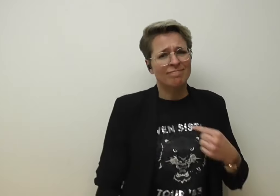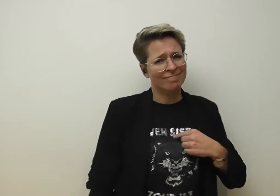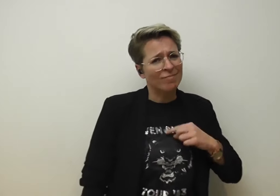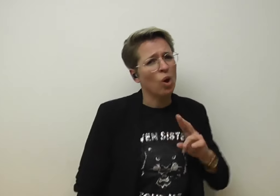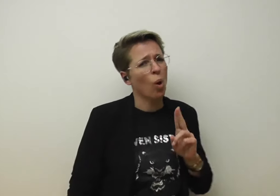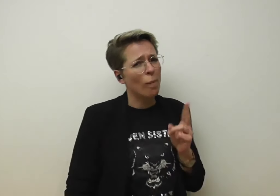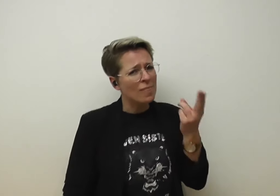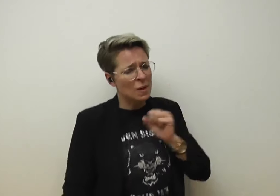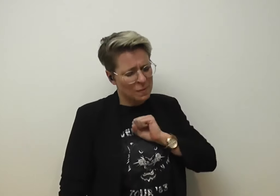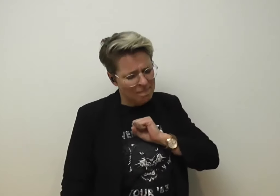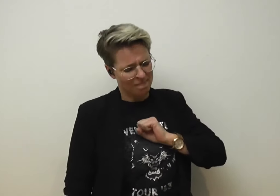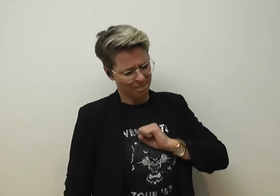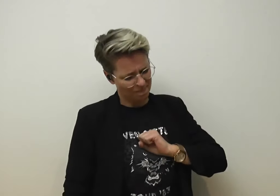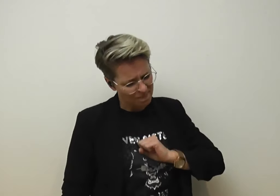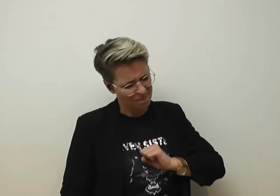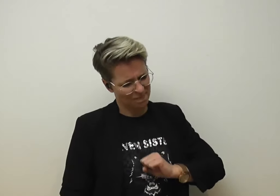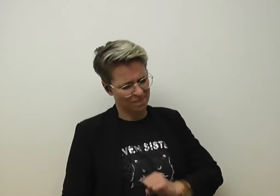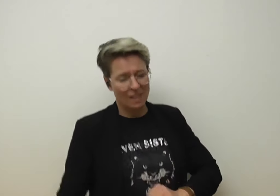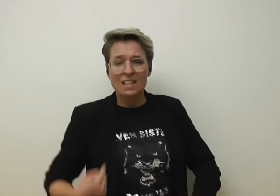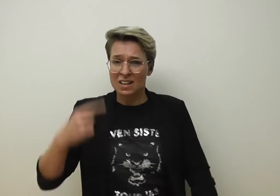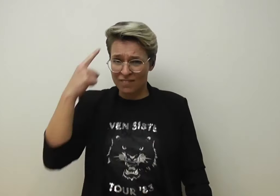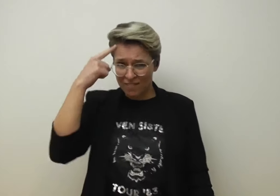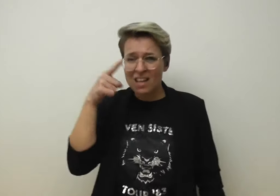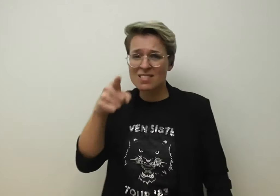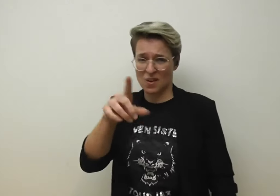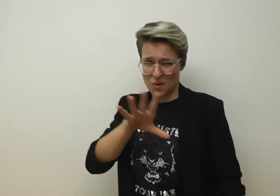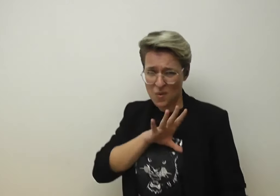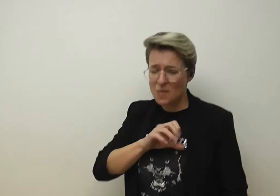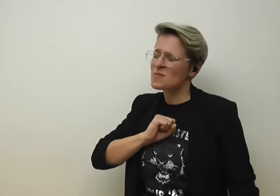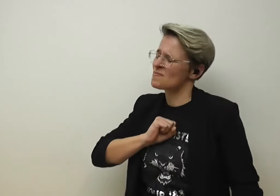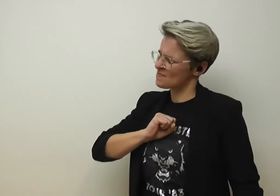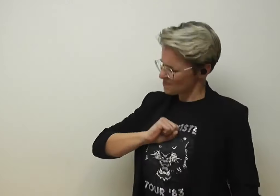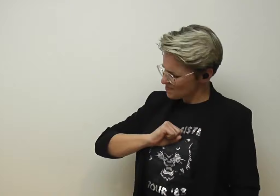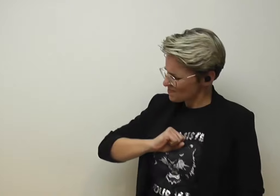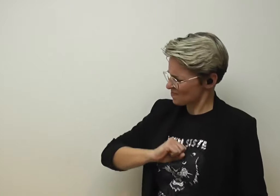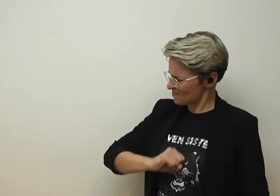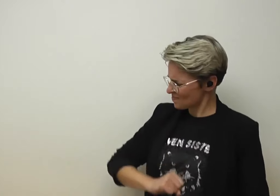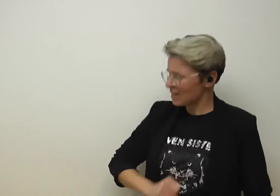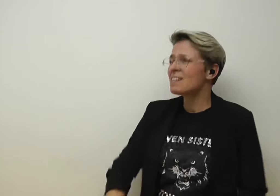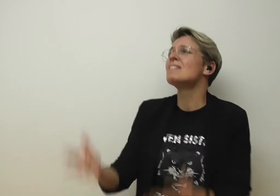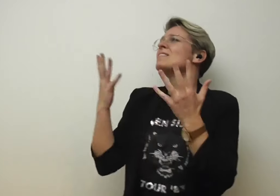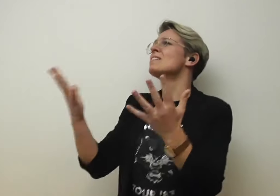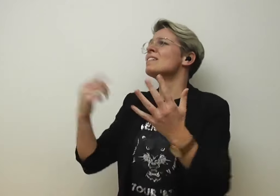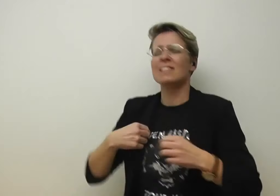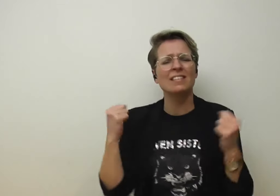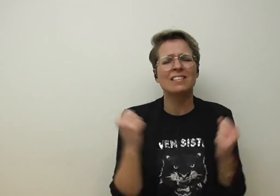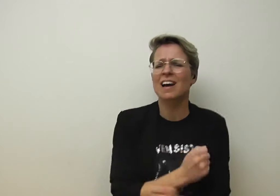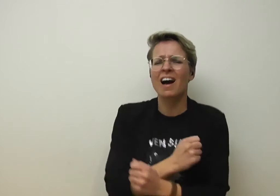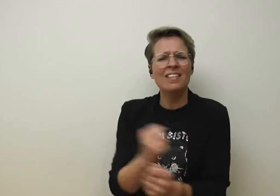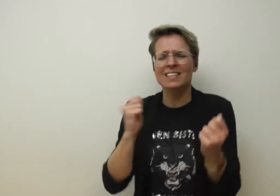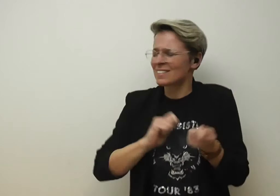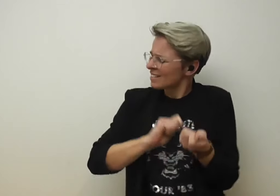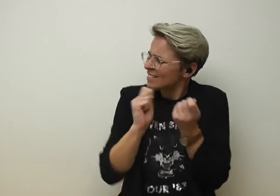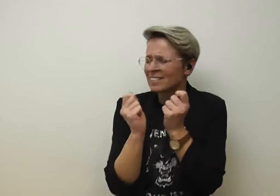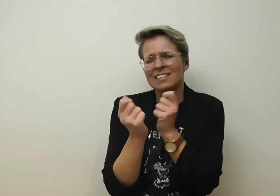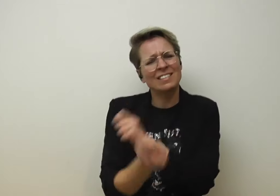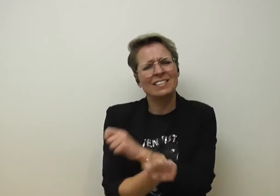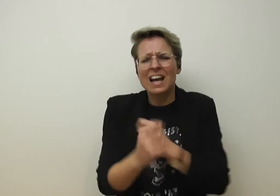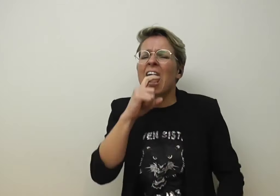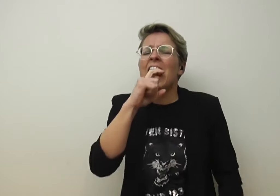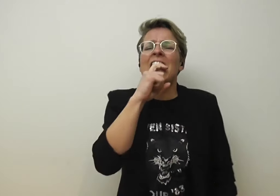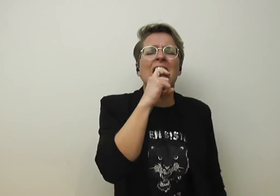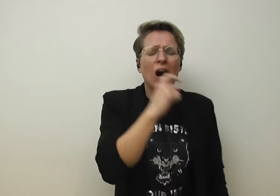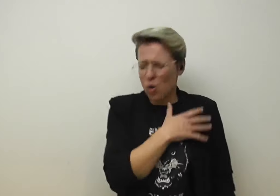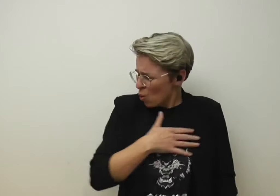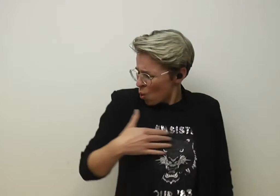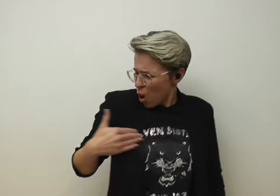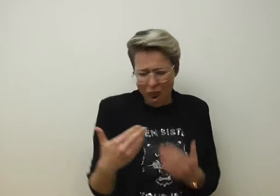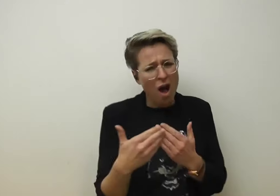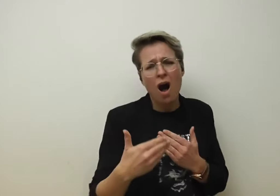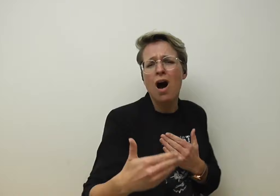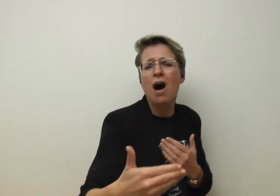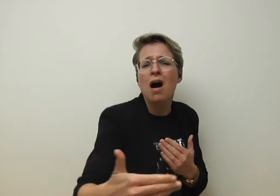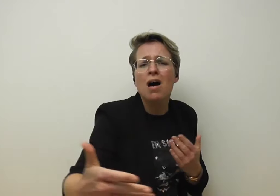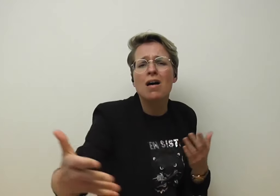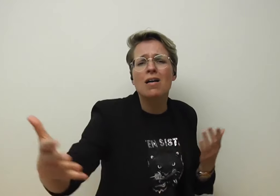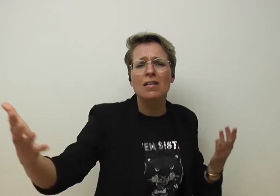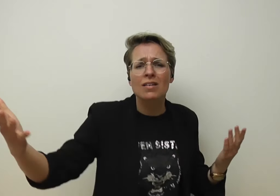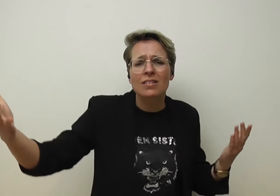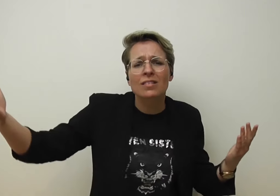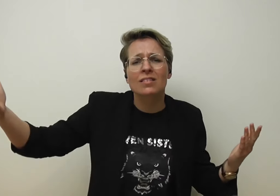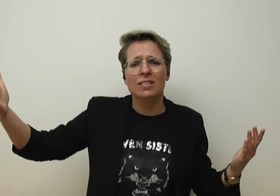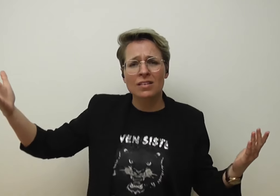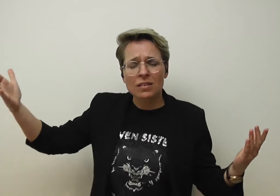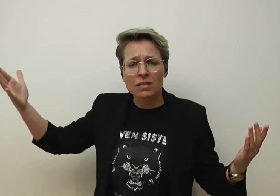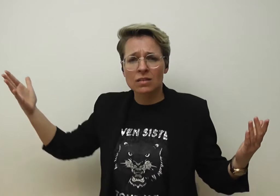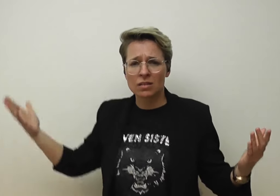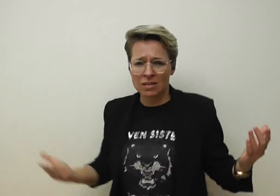Ik bijt weer op mijn tanden en ik weet dat jij dat ook doet Maar god wat moet ik anders, wanneer is het genoeg